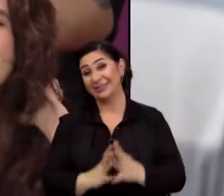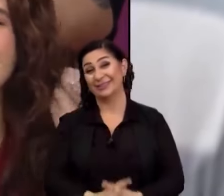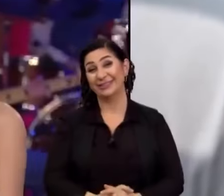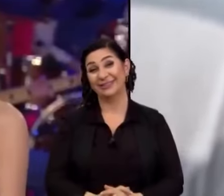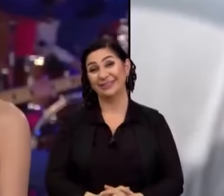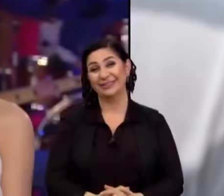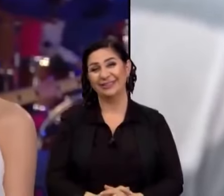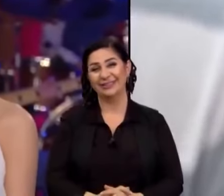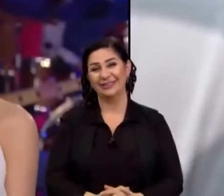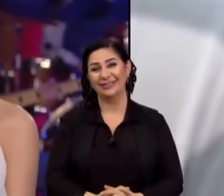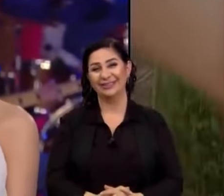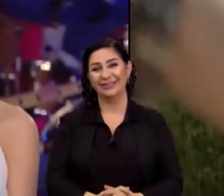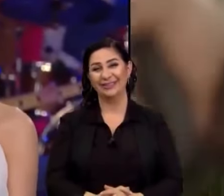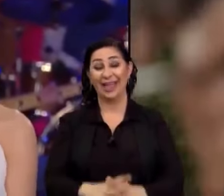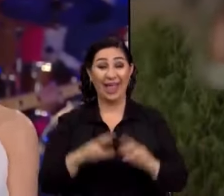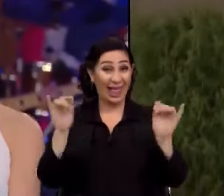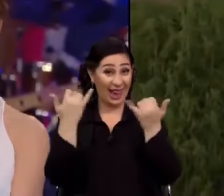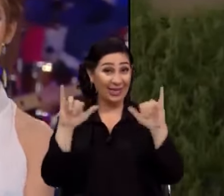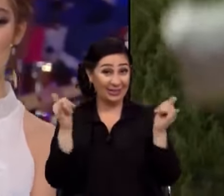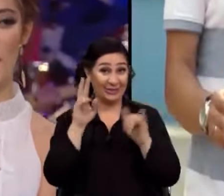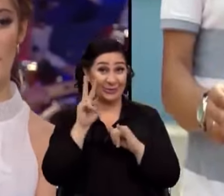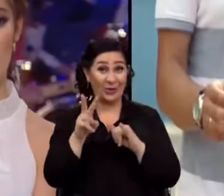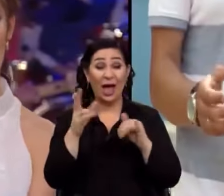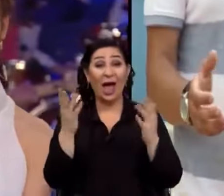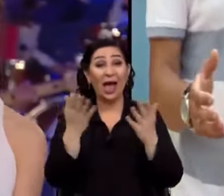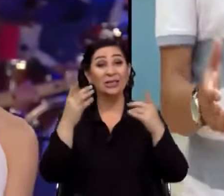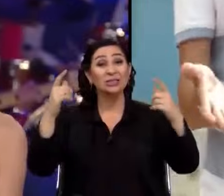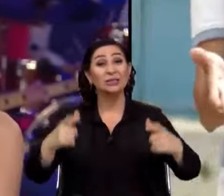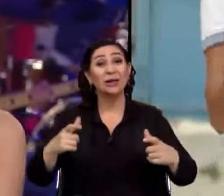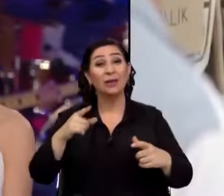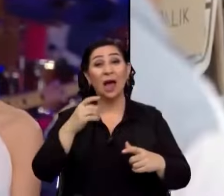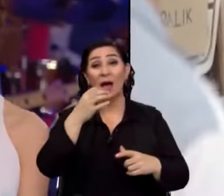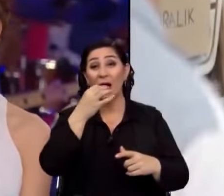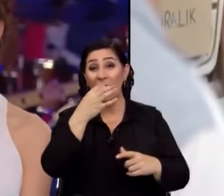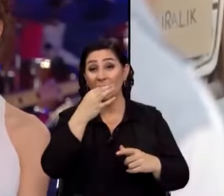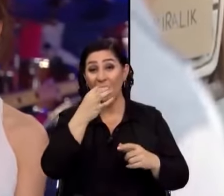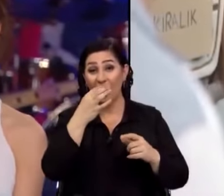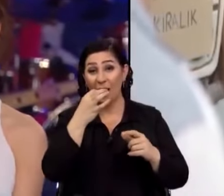Evet eğlenceli görünüyor Bana hangi şehirde geçiyor Ankara ama çekim